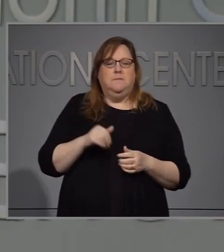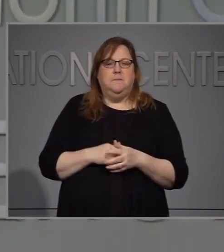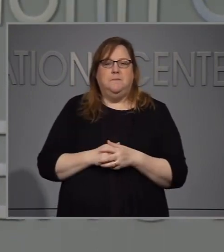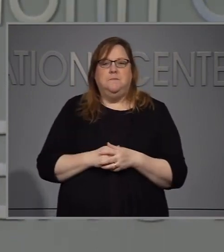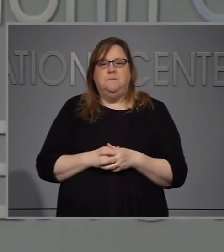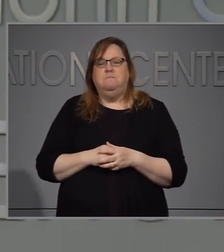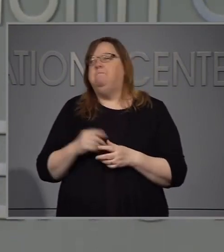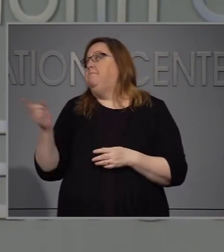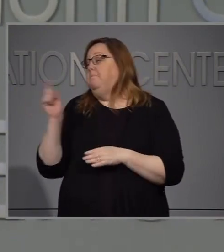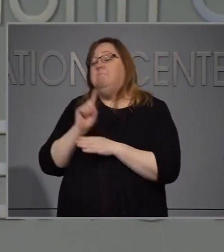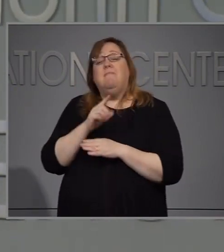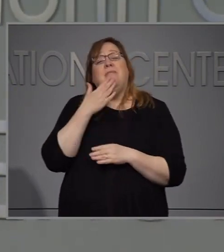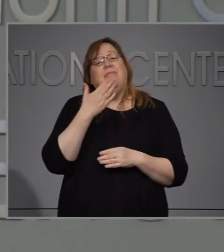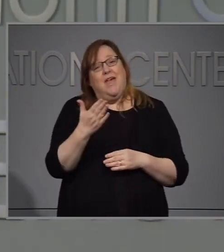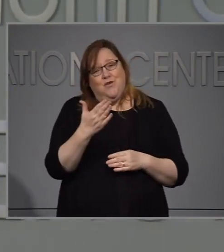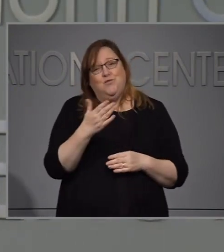Gracias, señora, secretaria.